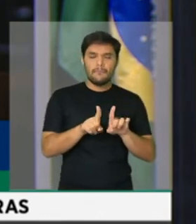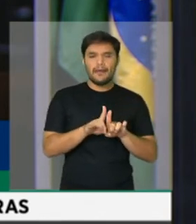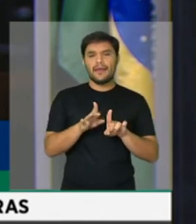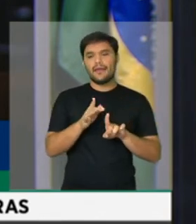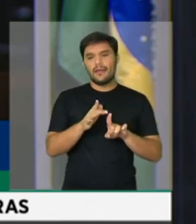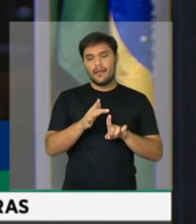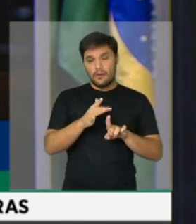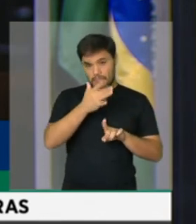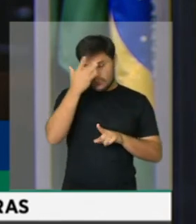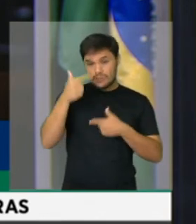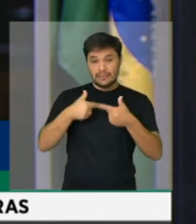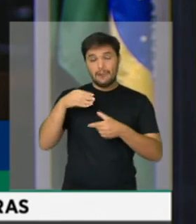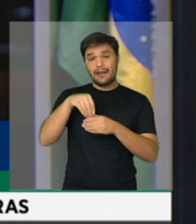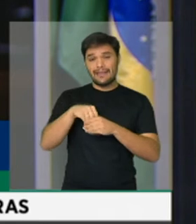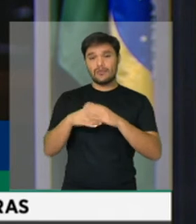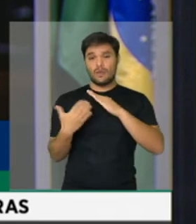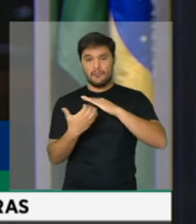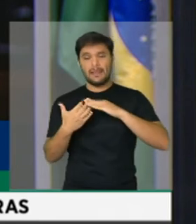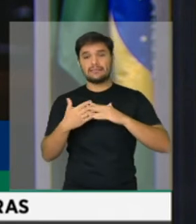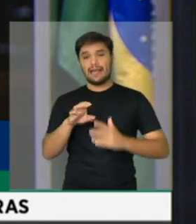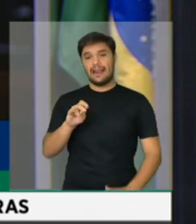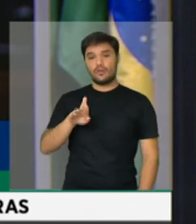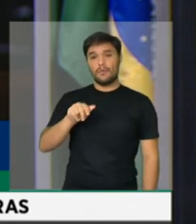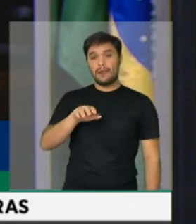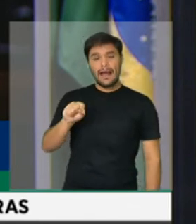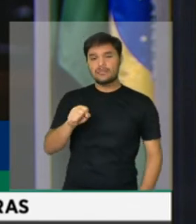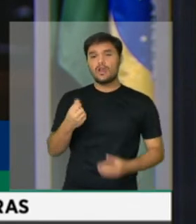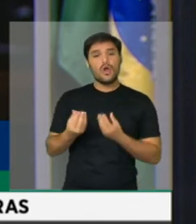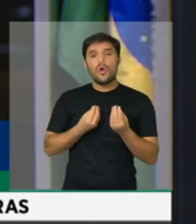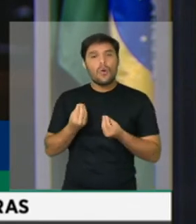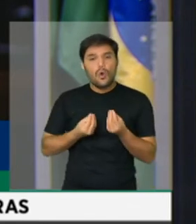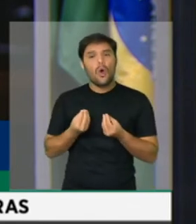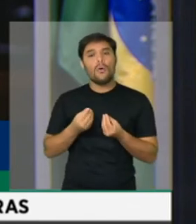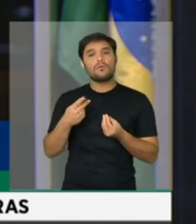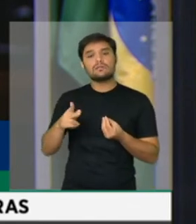SENTIDO EMENDA N °. 29 DEPUTADO KIM KATAGUIRI DEMOCRATAS SÃO PAULO FOI